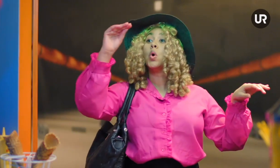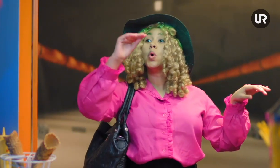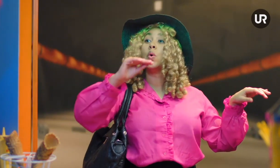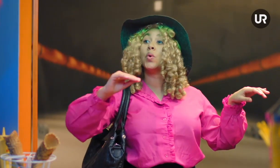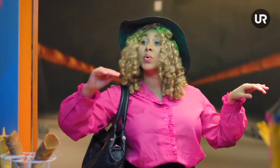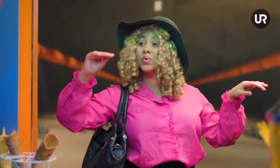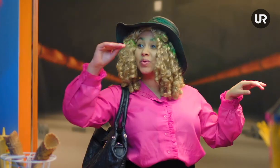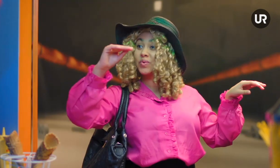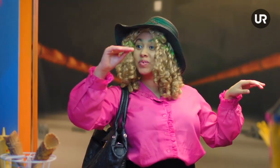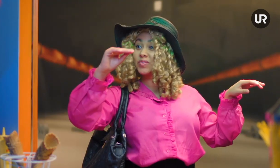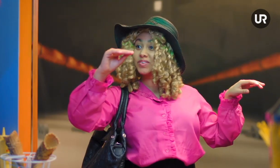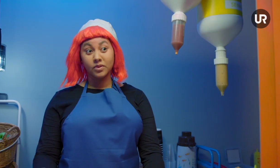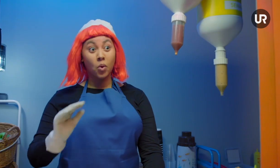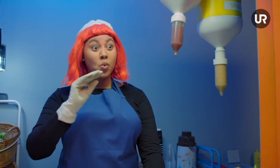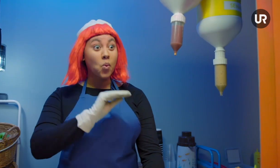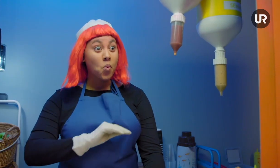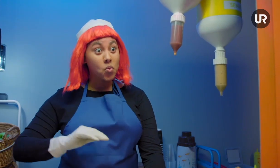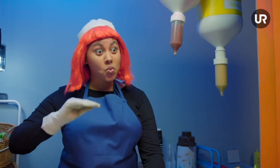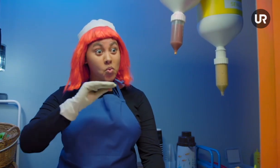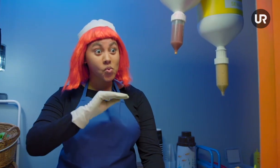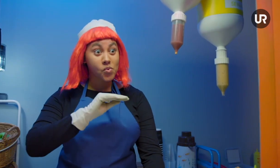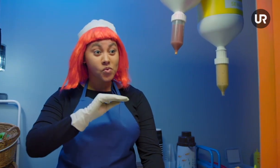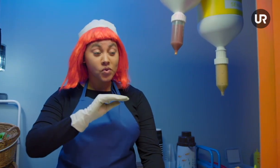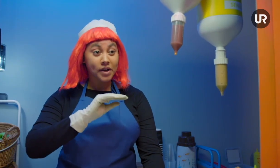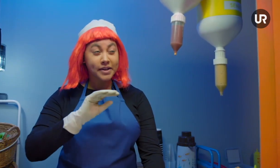Å! Å?